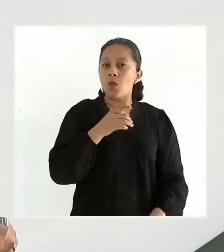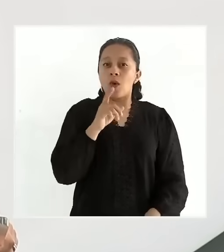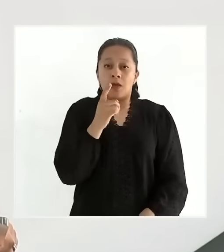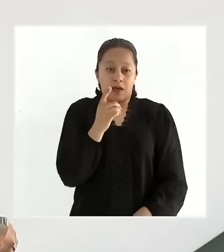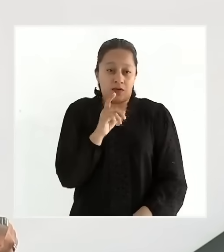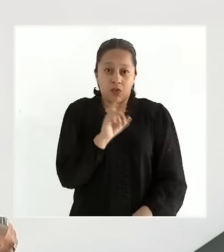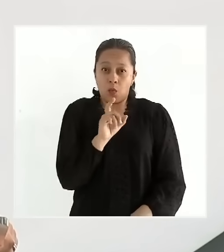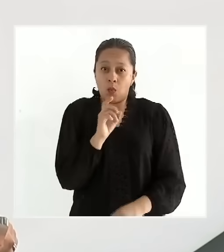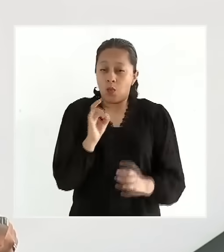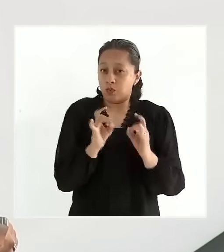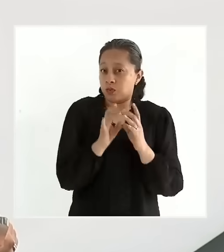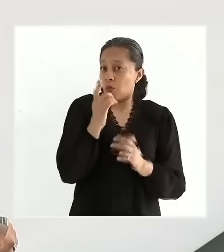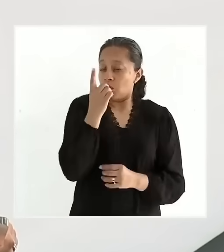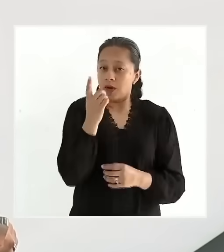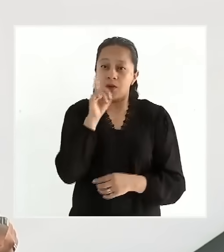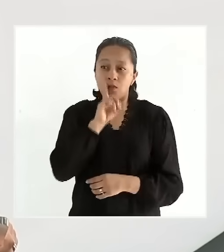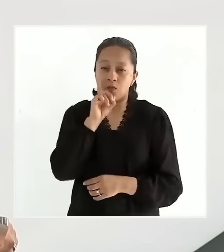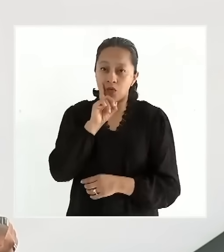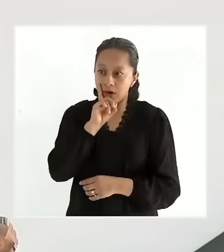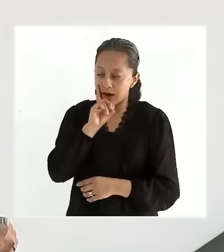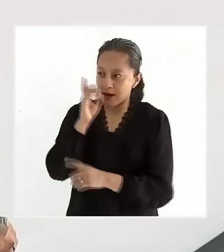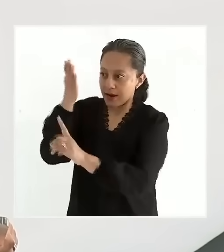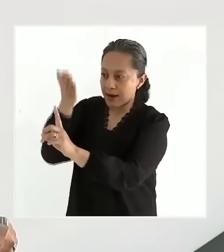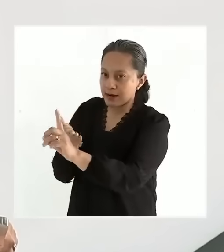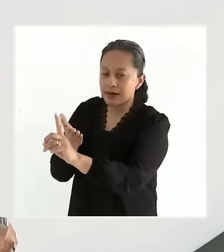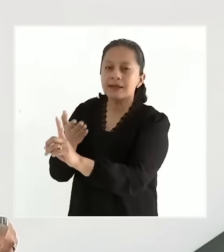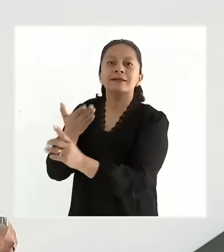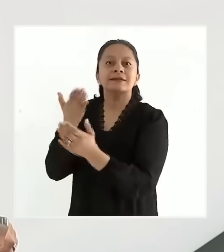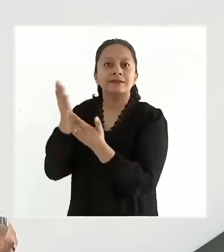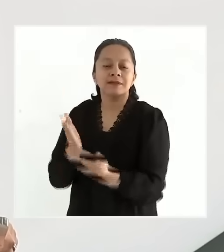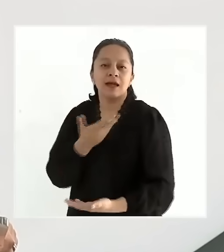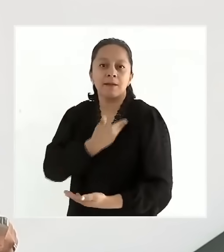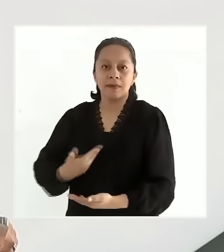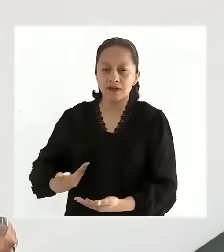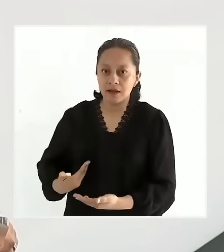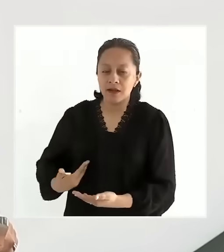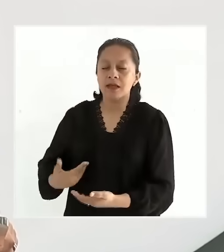que conduce al sector energético y que aportó talento y capacidad a su crecimiento y por